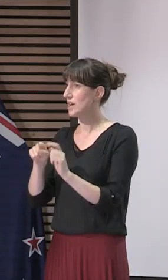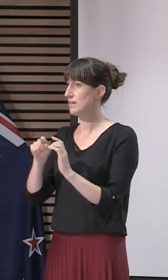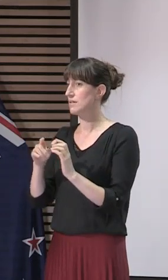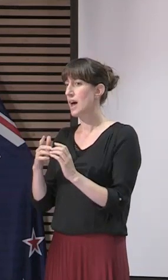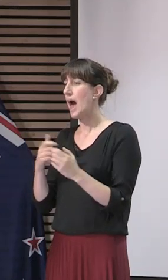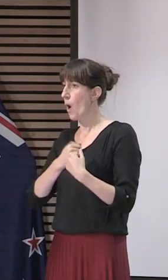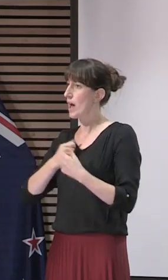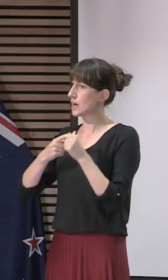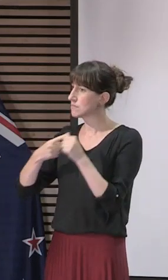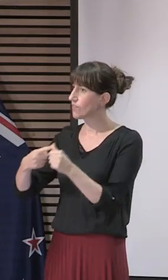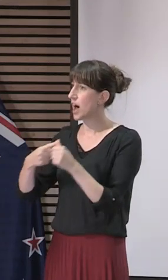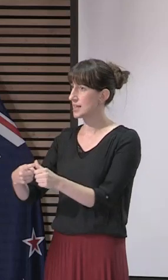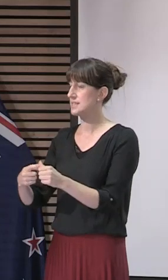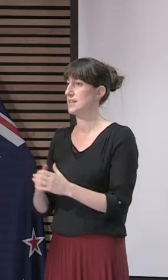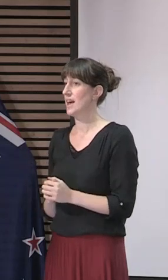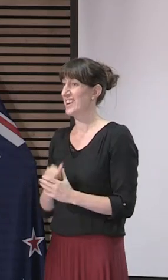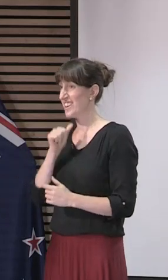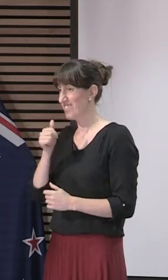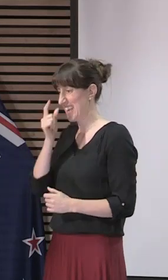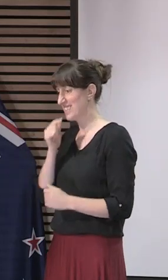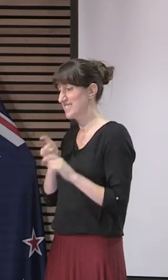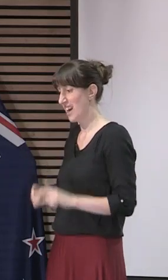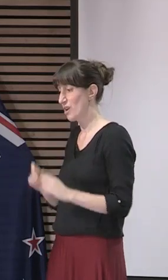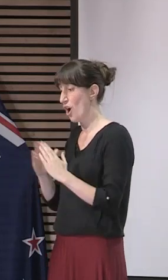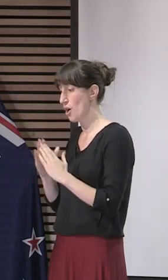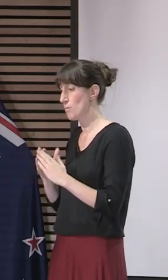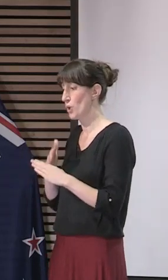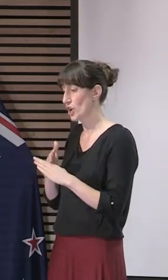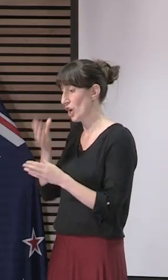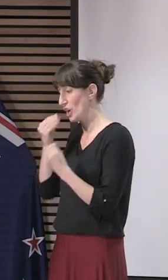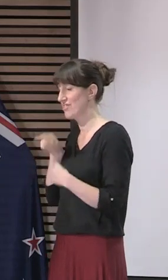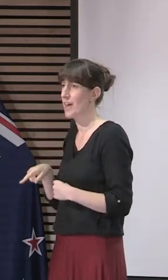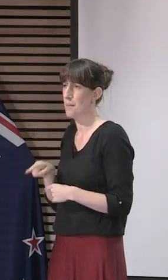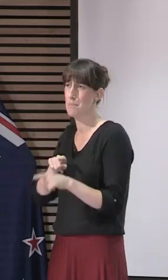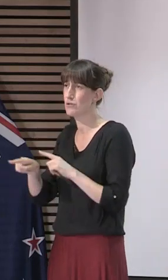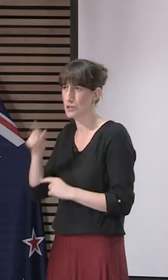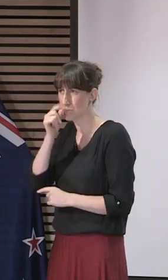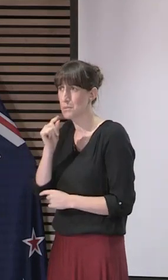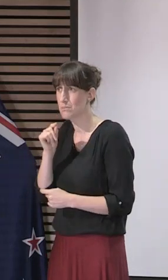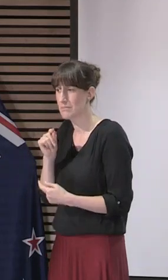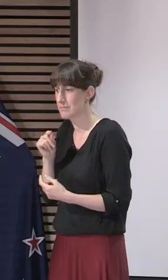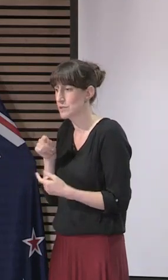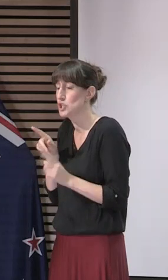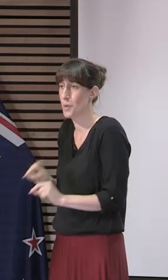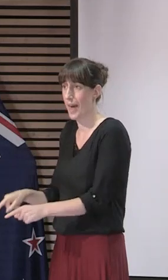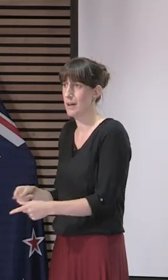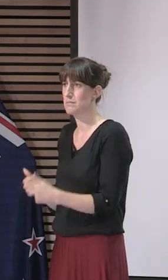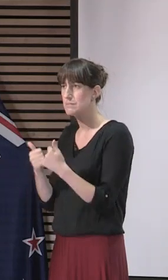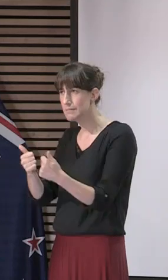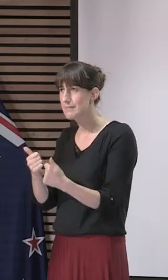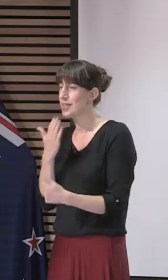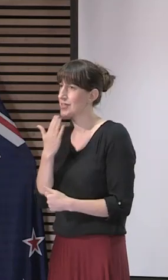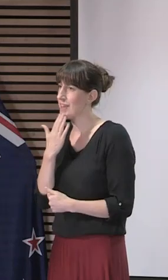Tireni ka mau tonu ki te kati i